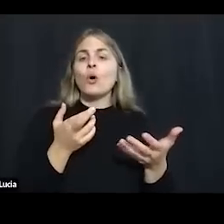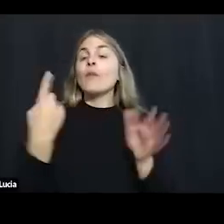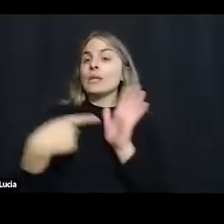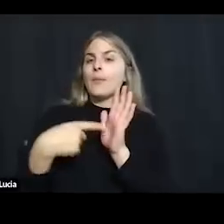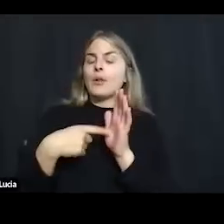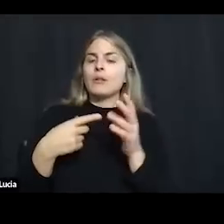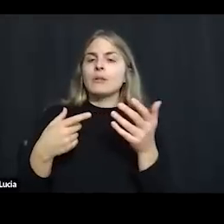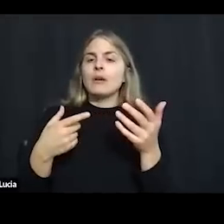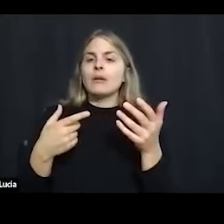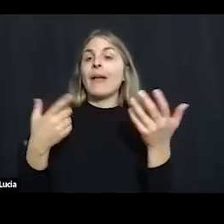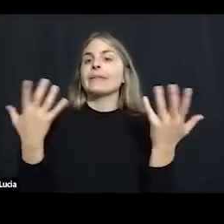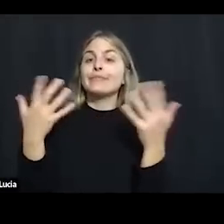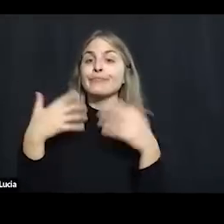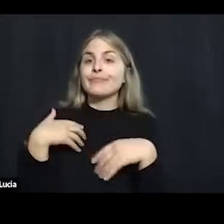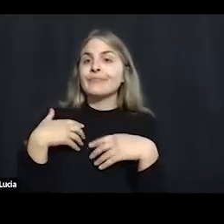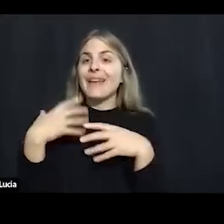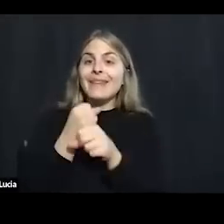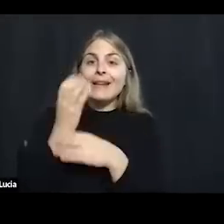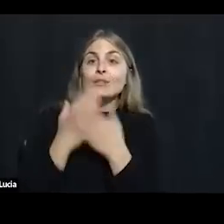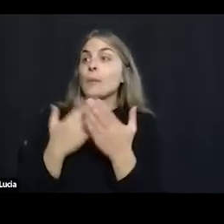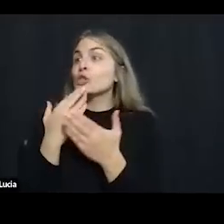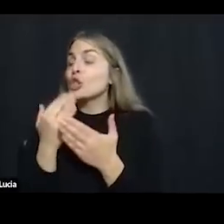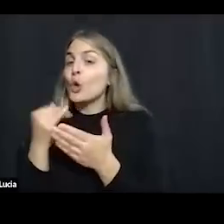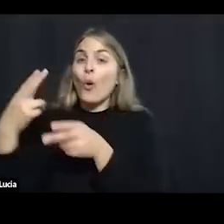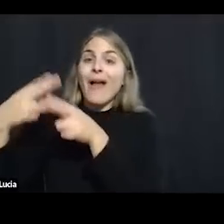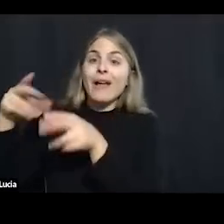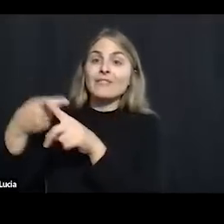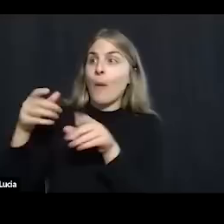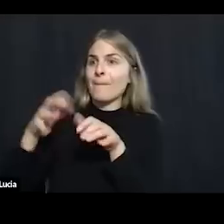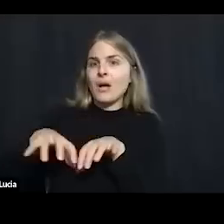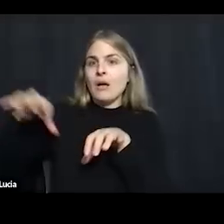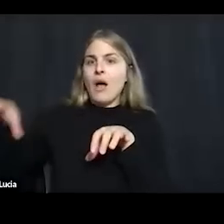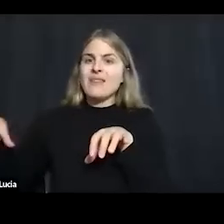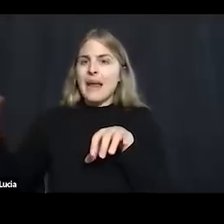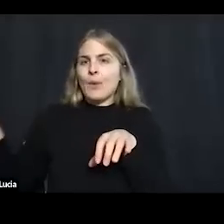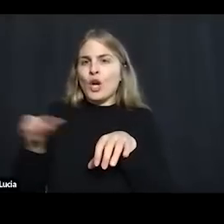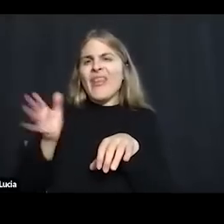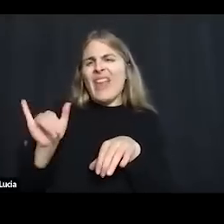de pedir una taza de azúcar o unos huevos a un vecino, eso es un apoyo tangible. Comparado con el apoyo emocional,